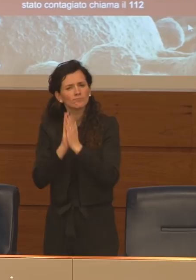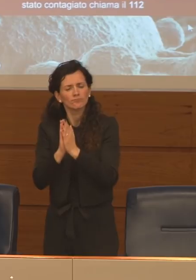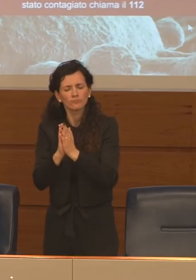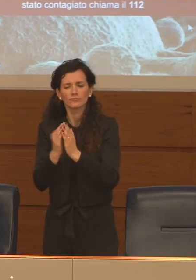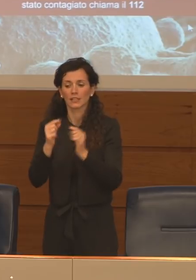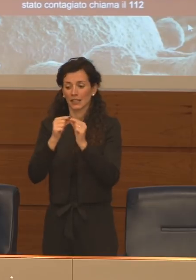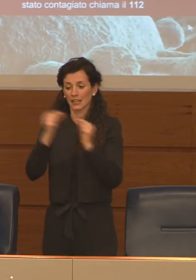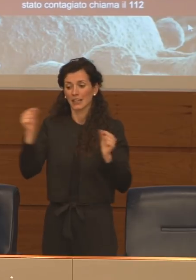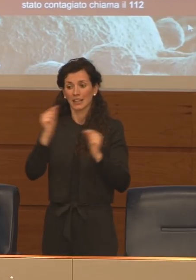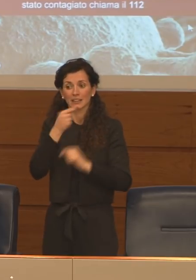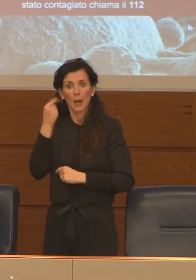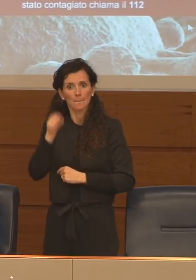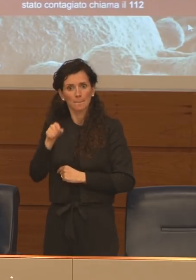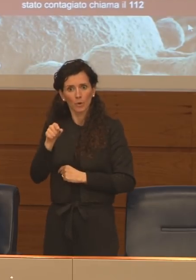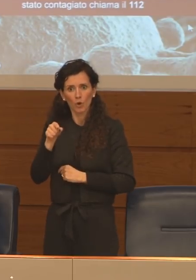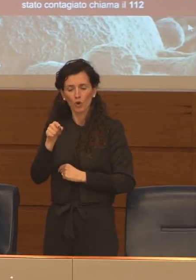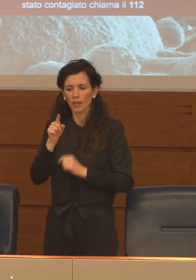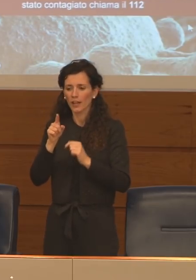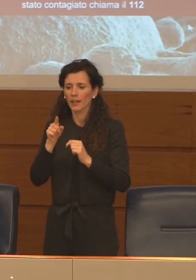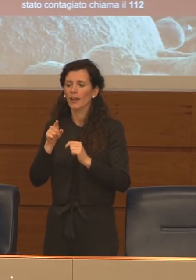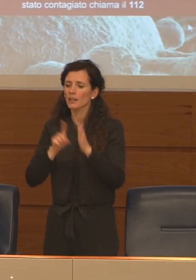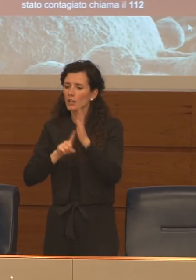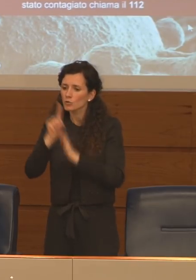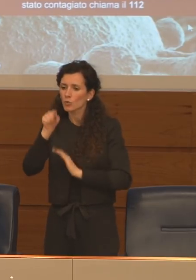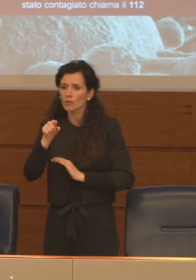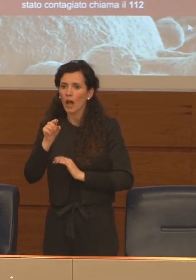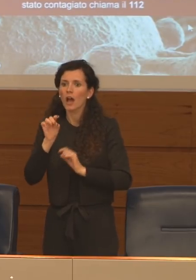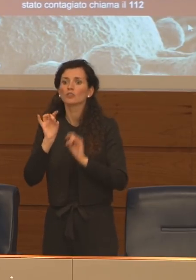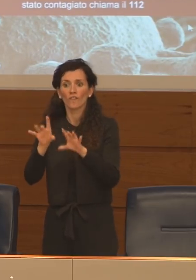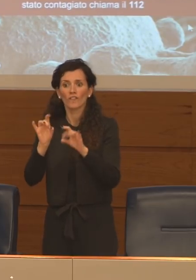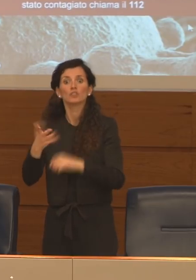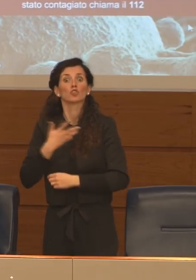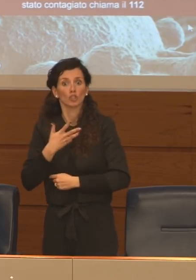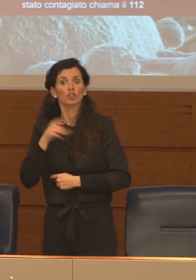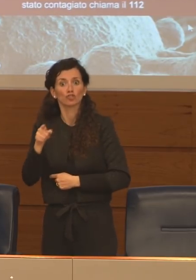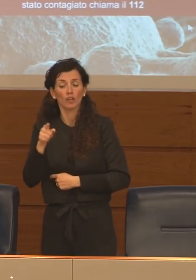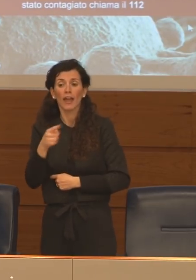ai positivi perché comunque tutti i contatti stretti e prolungati di persone